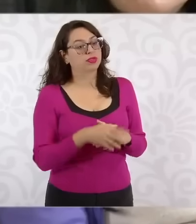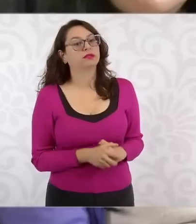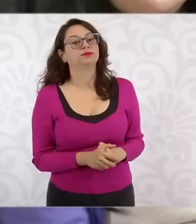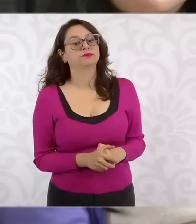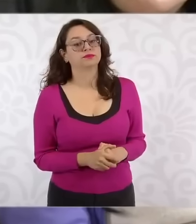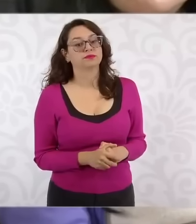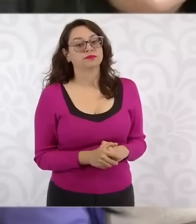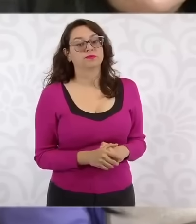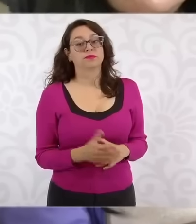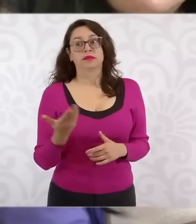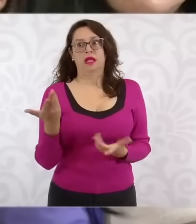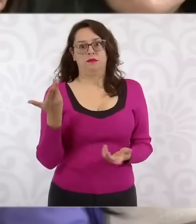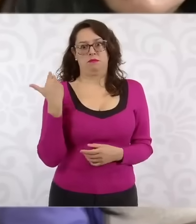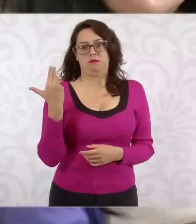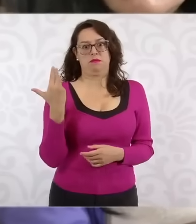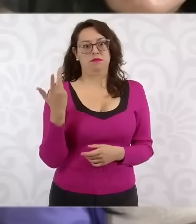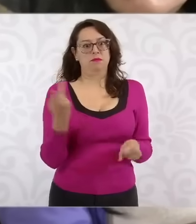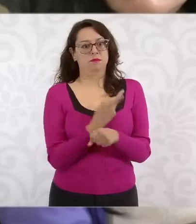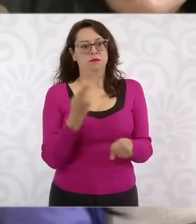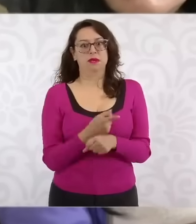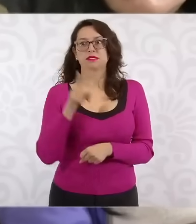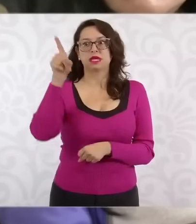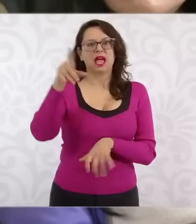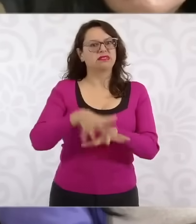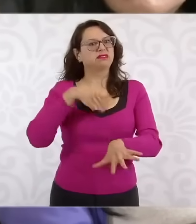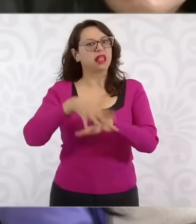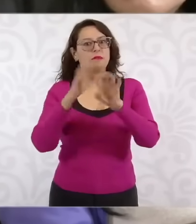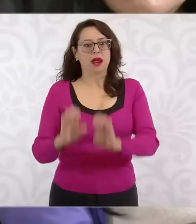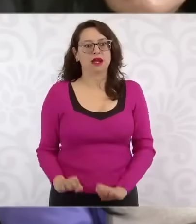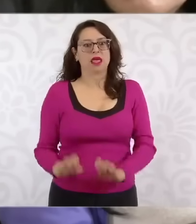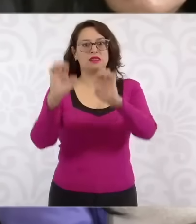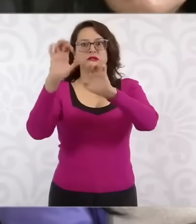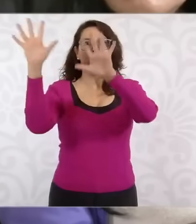le pasaron del derrumbe eh del edificio, pues que en donde hay al parecer tres víctimas ya.